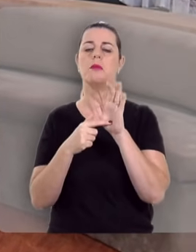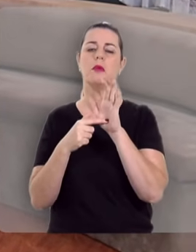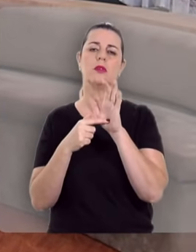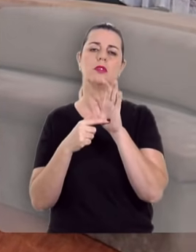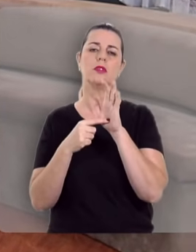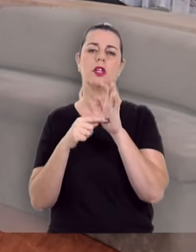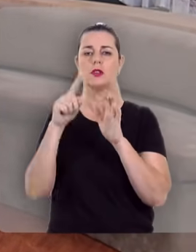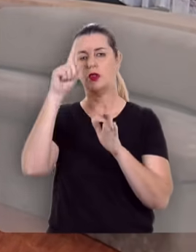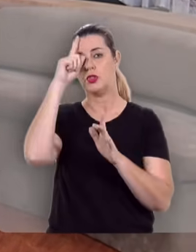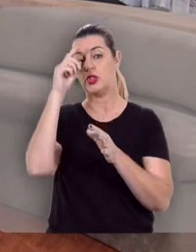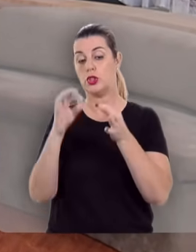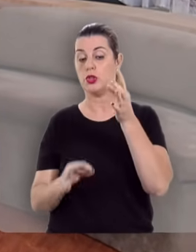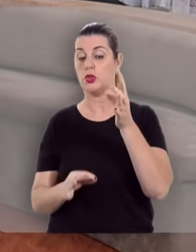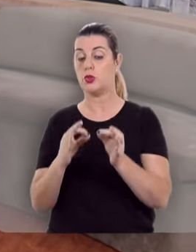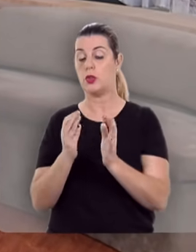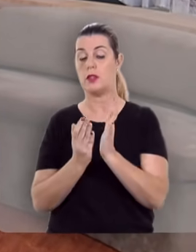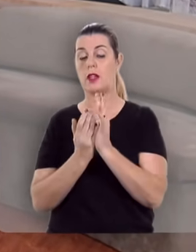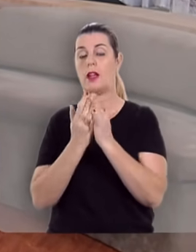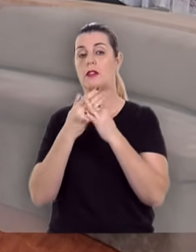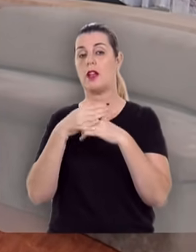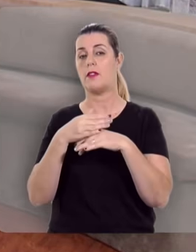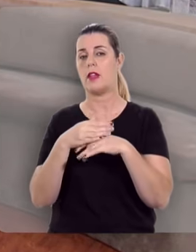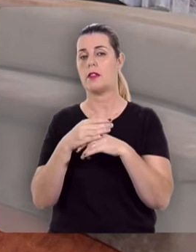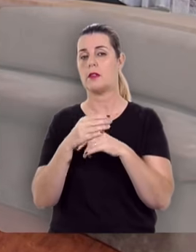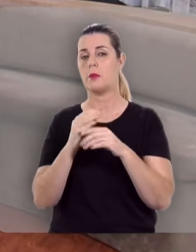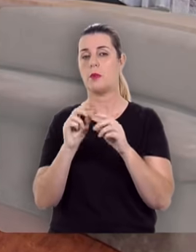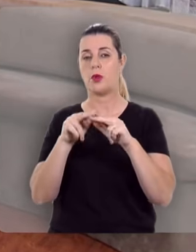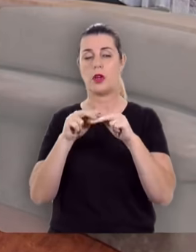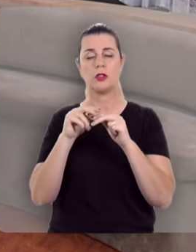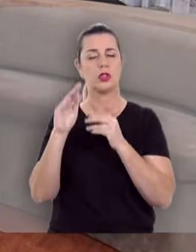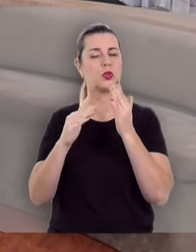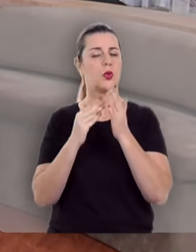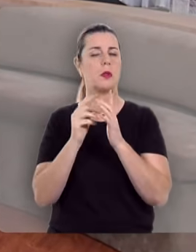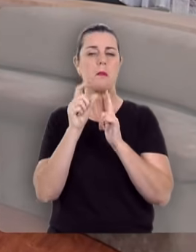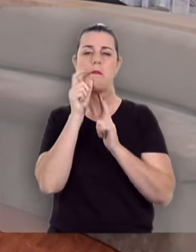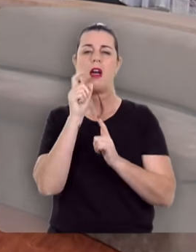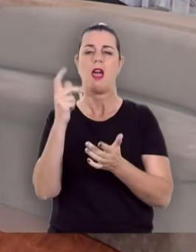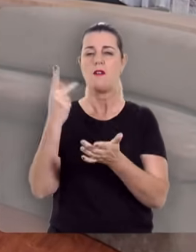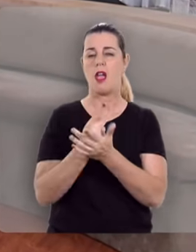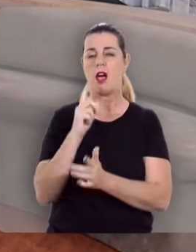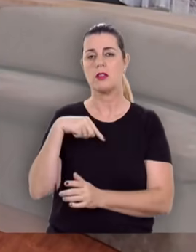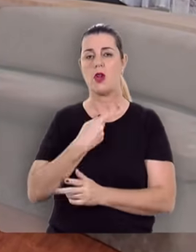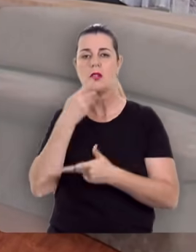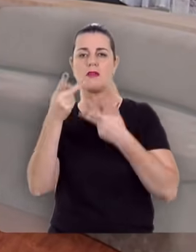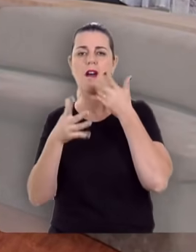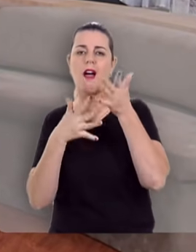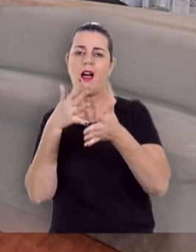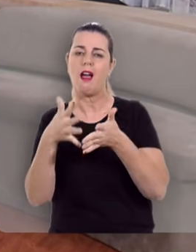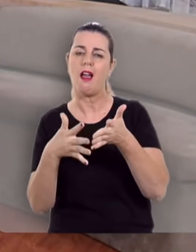dia do juízo por todas as palavras frívolas que proferimos vamos dar conta no dia do juízo pelas